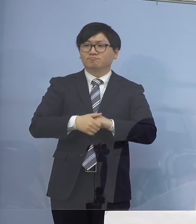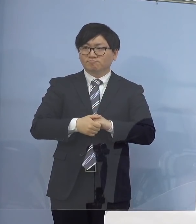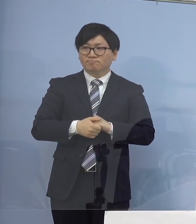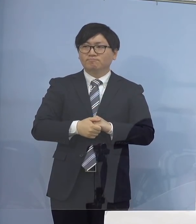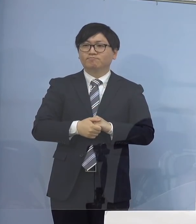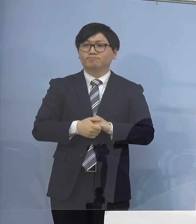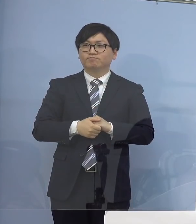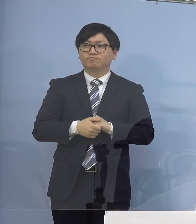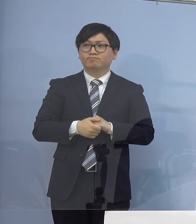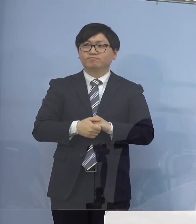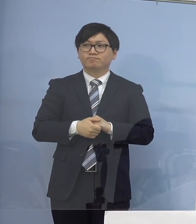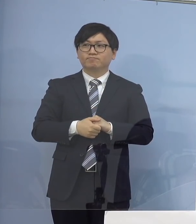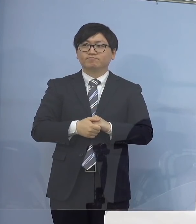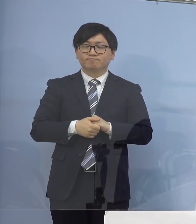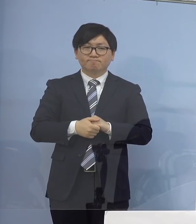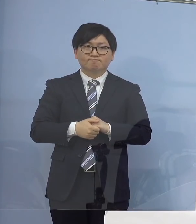（NHK） ありがとうございます